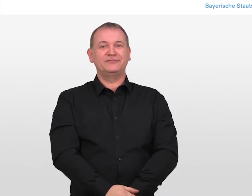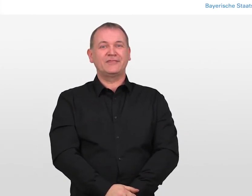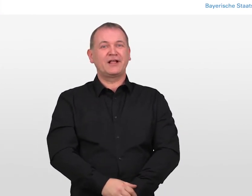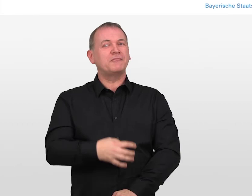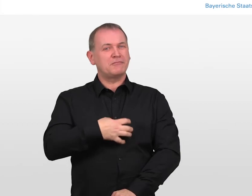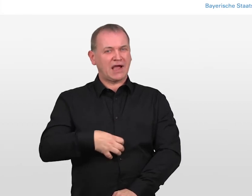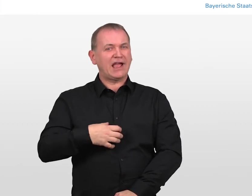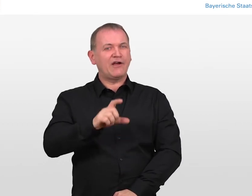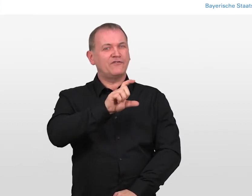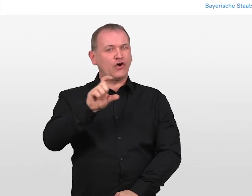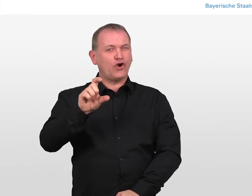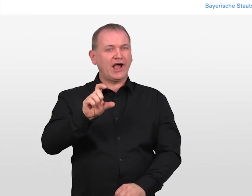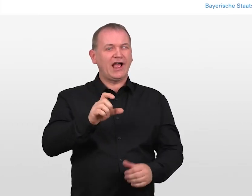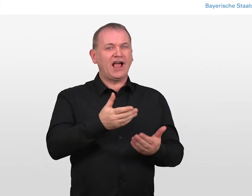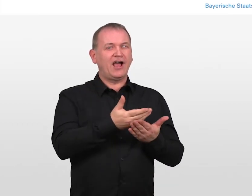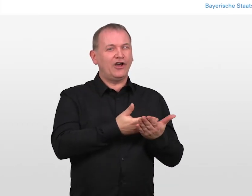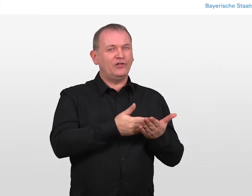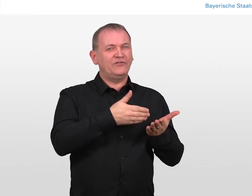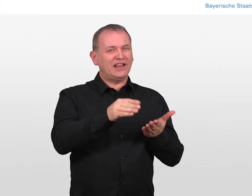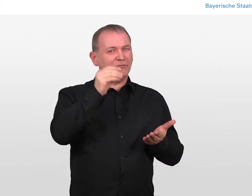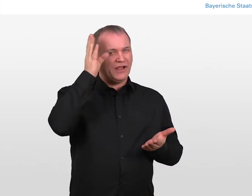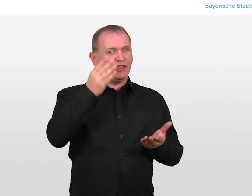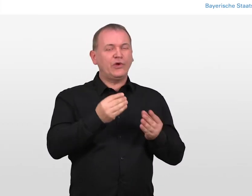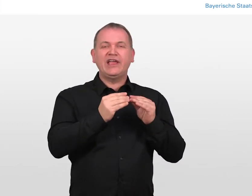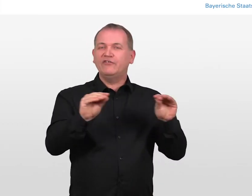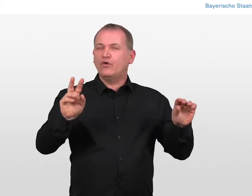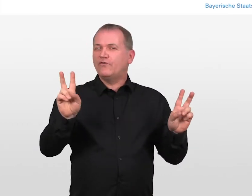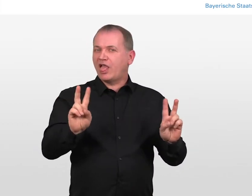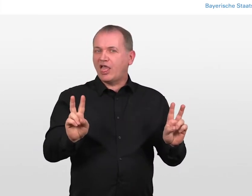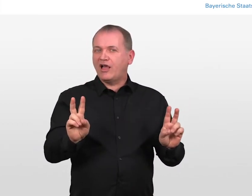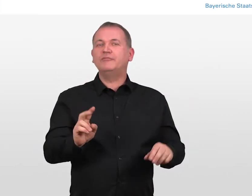Die bayernweite Woche der Aus- und Weiterbildung informiert